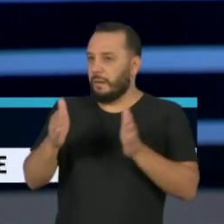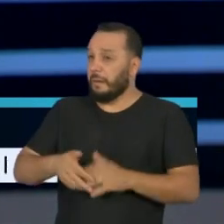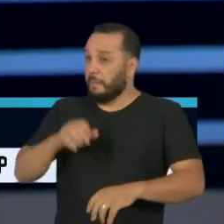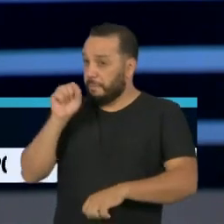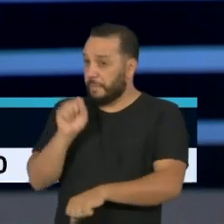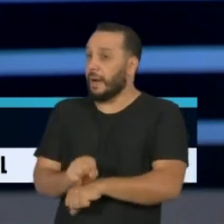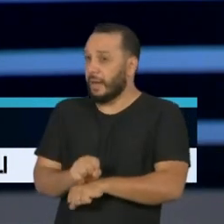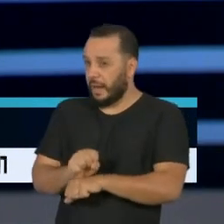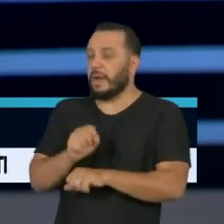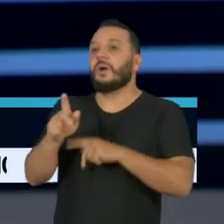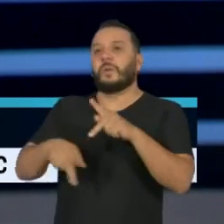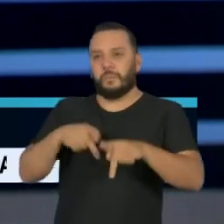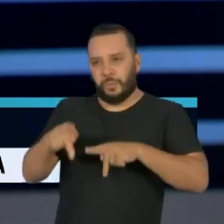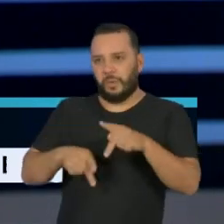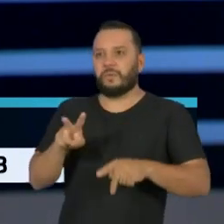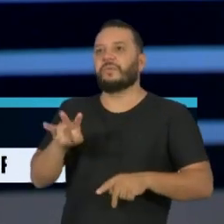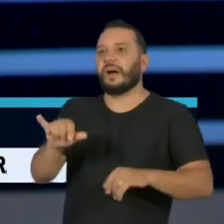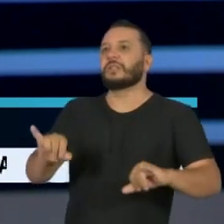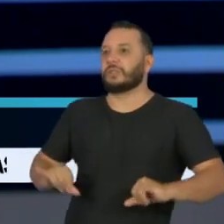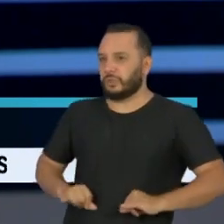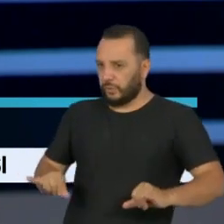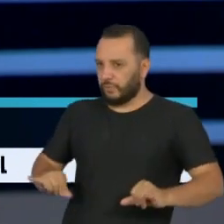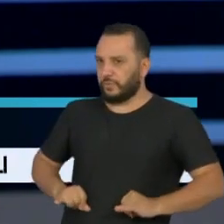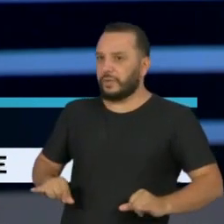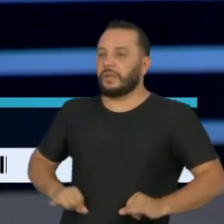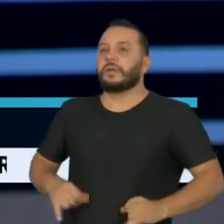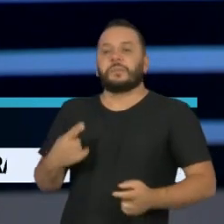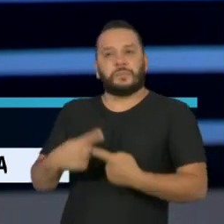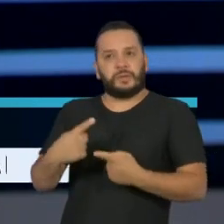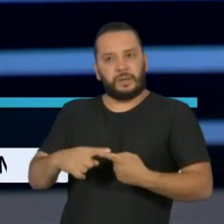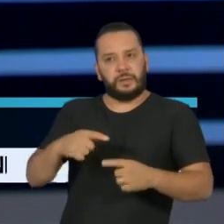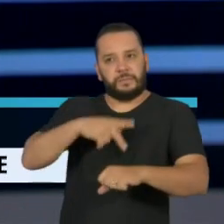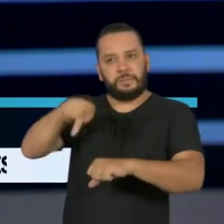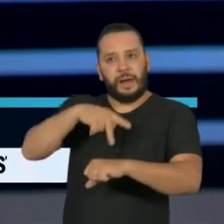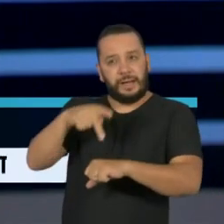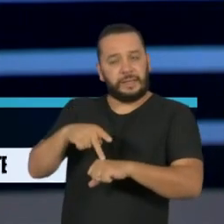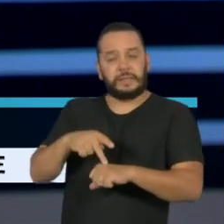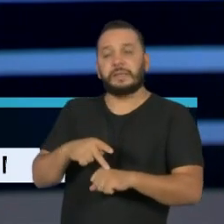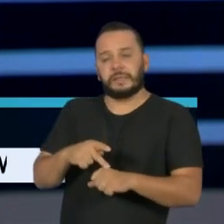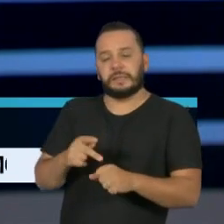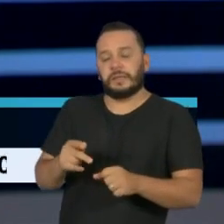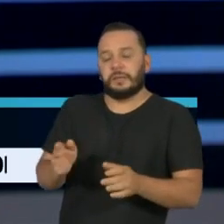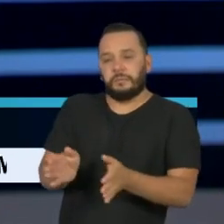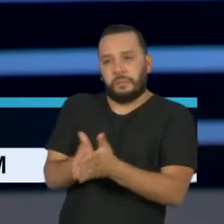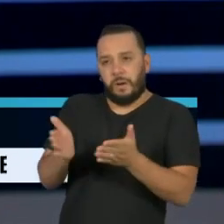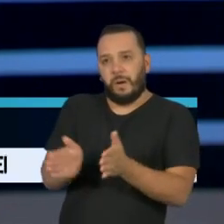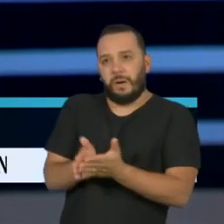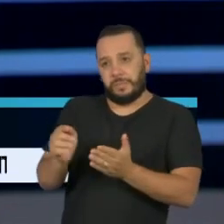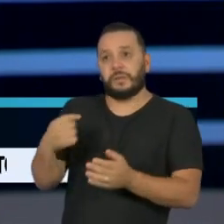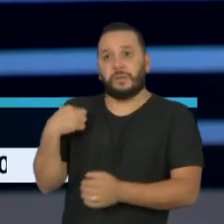vai sofrer e muito, ainda mais em um país subdesenvolvido, em um país que tem poucos recursos, nós tendemos a passar fome.